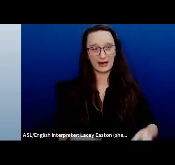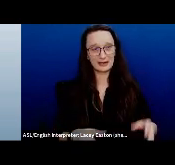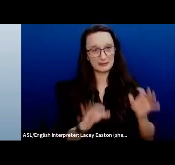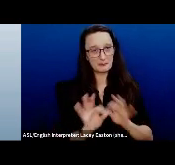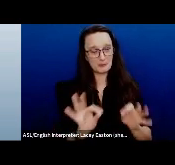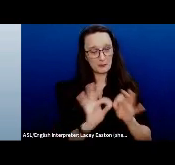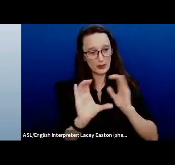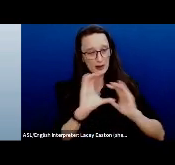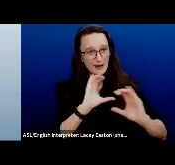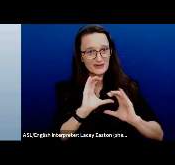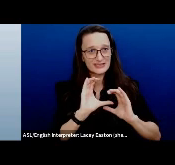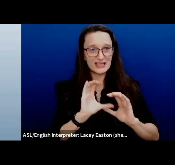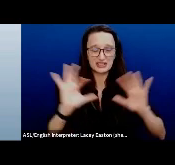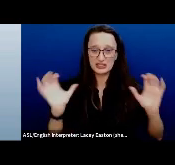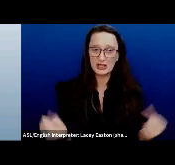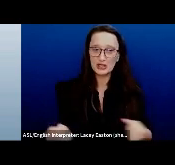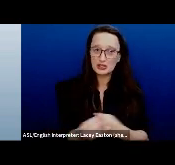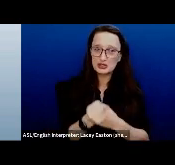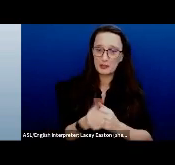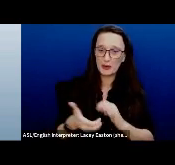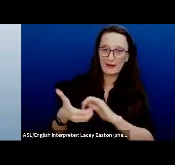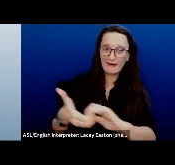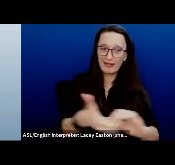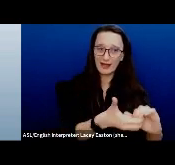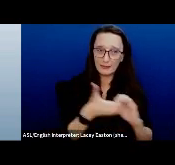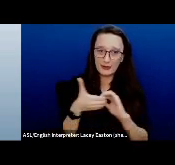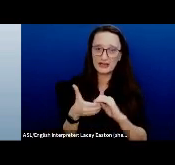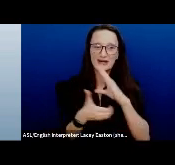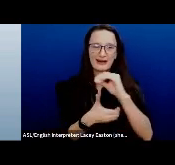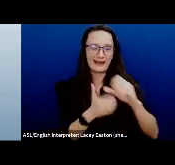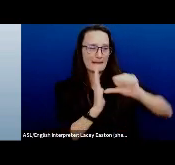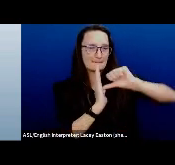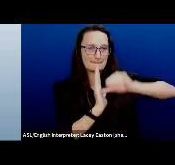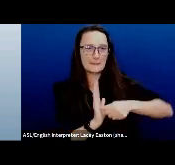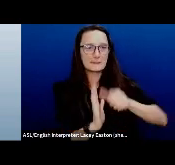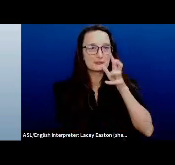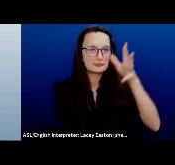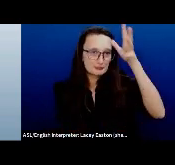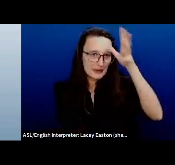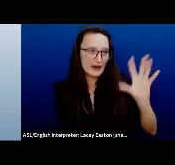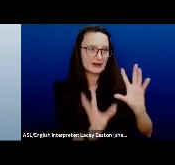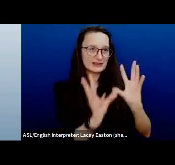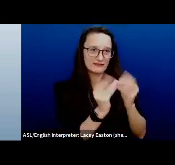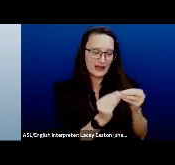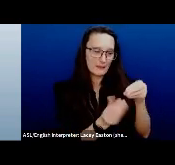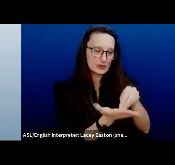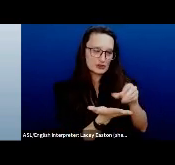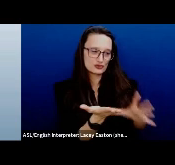y destaquen las voces de los padres, estudiantes y educadores que apoyan para marcar una diferencia